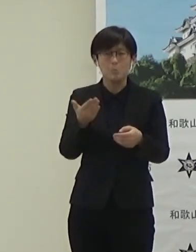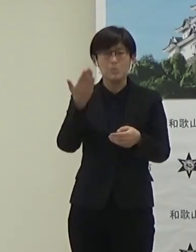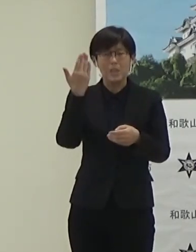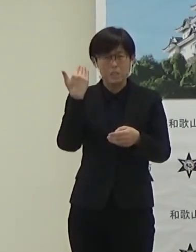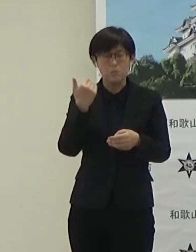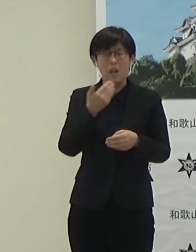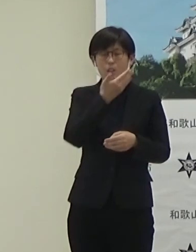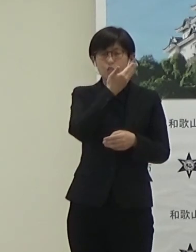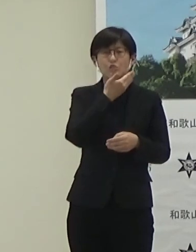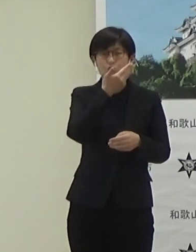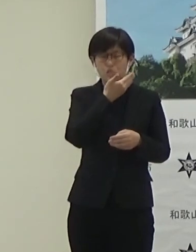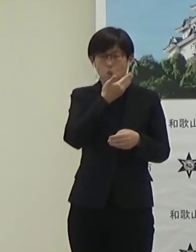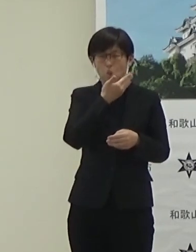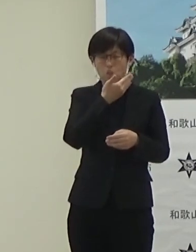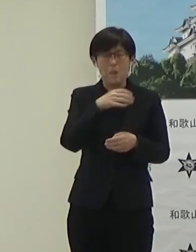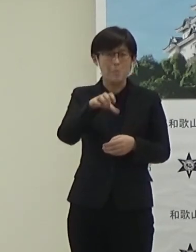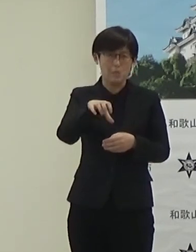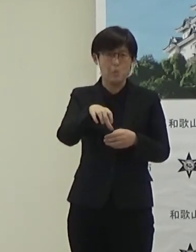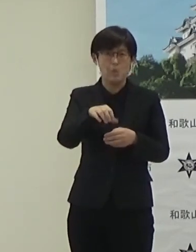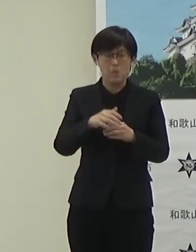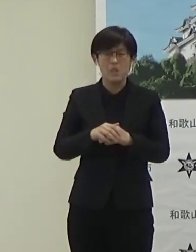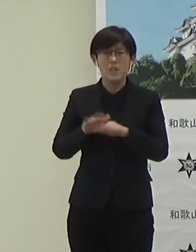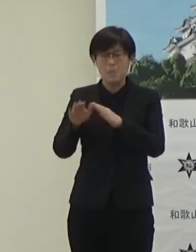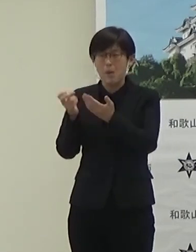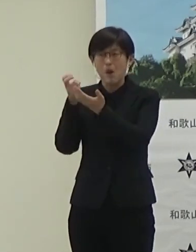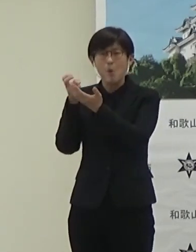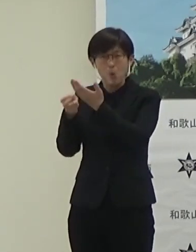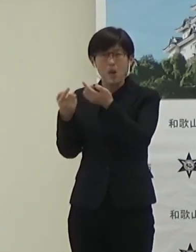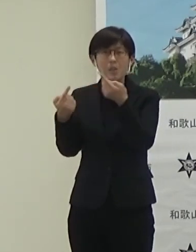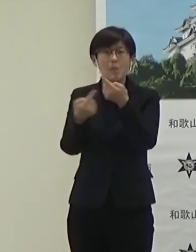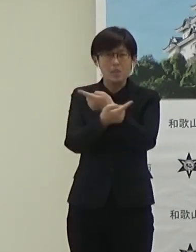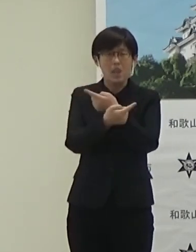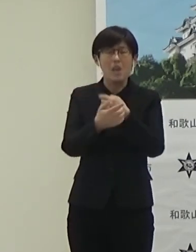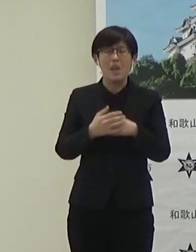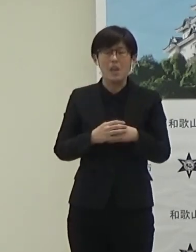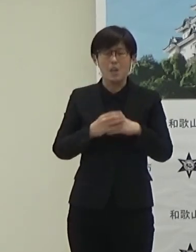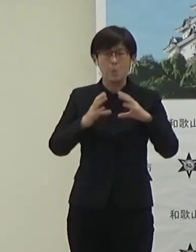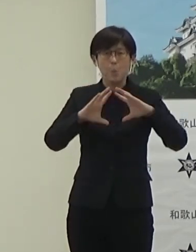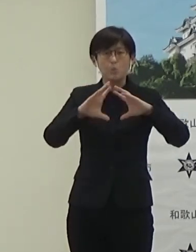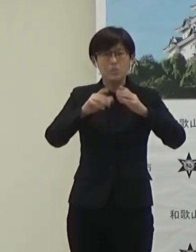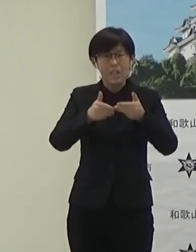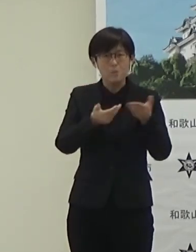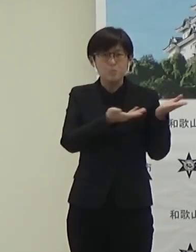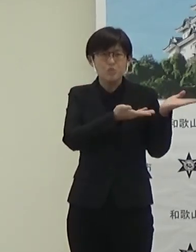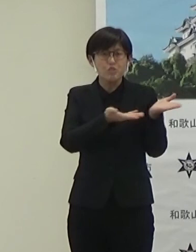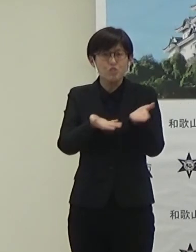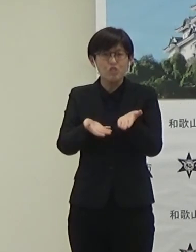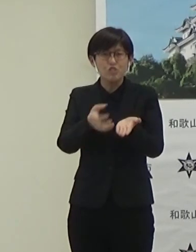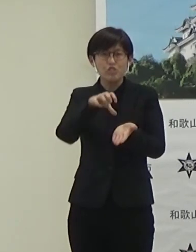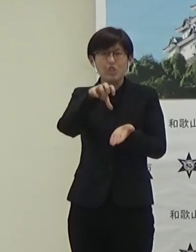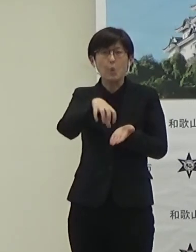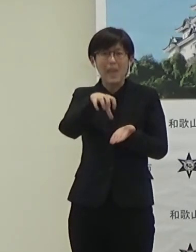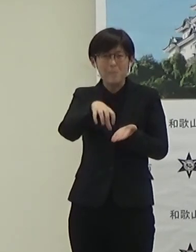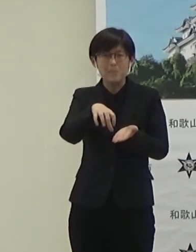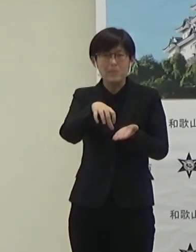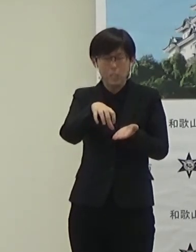港湾法が変わって、今国際物流拠点港湾か ちょっと名前が変わってます